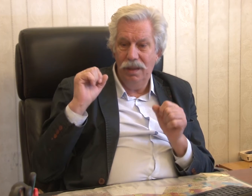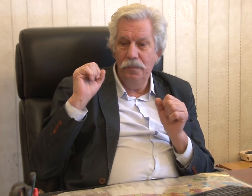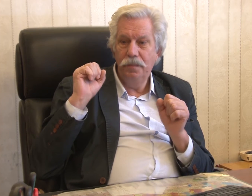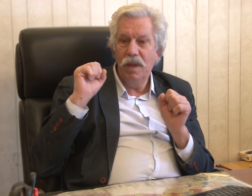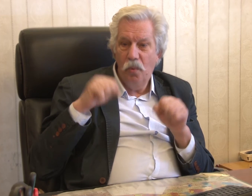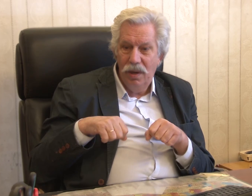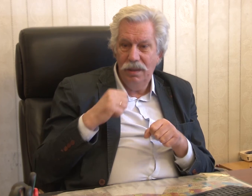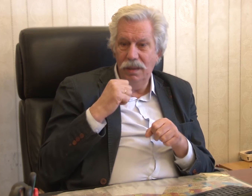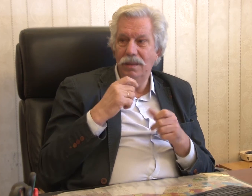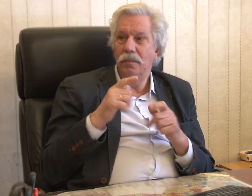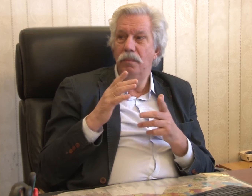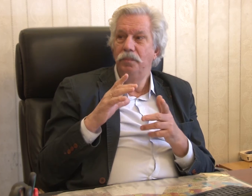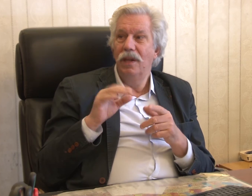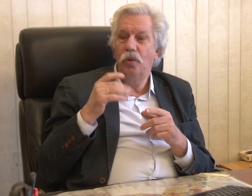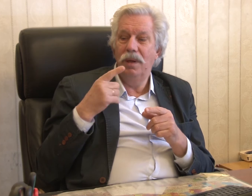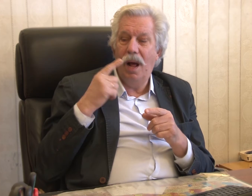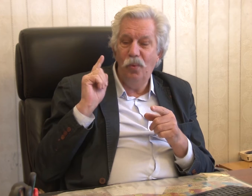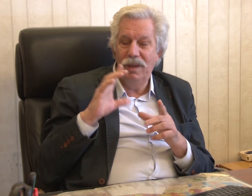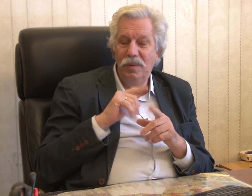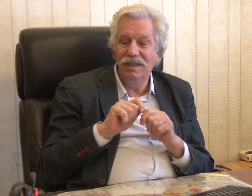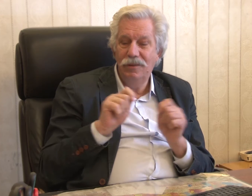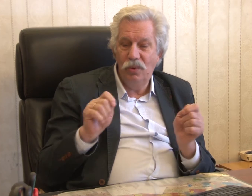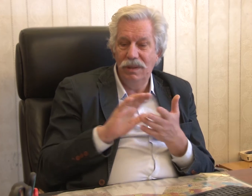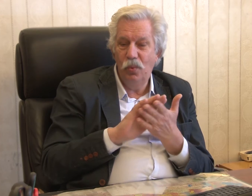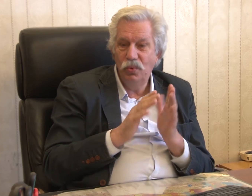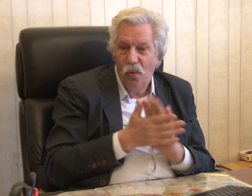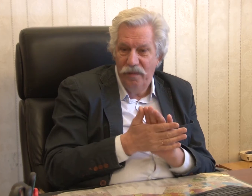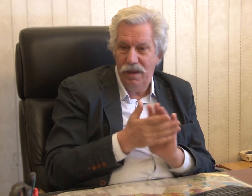чтобы глухим были созданы условия